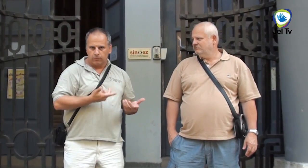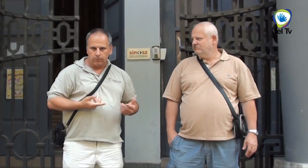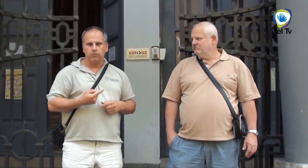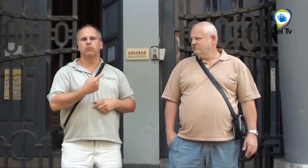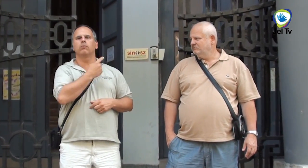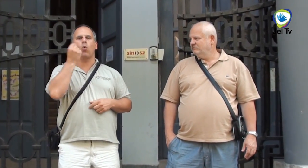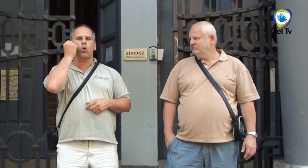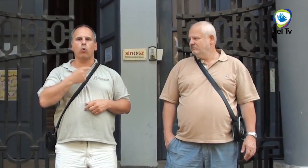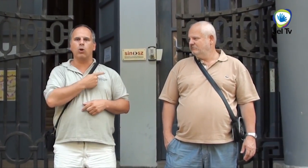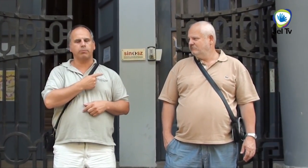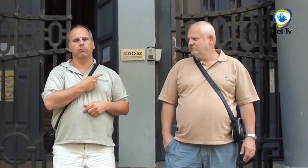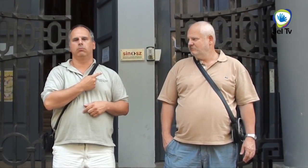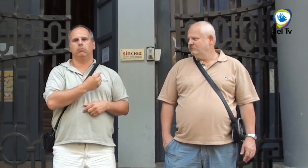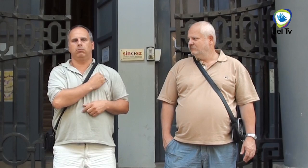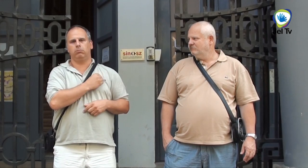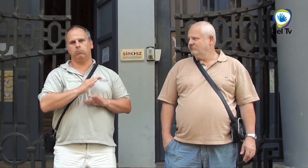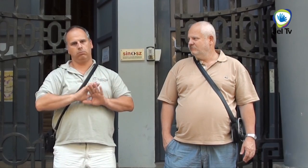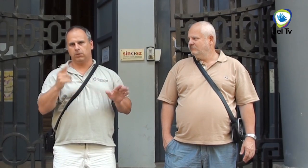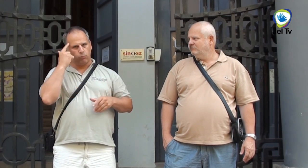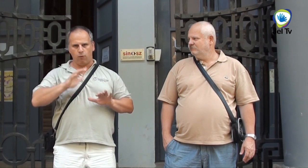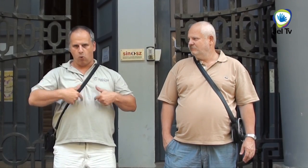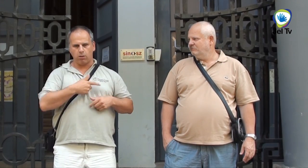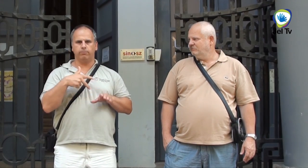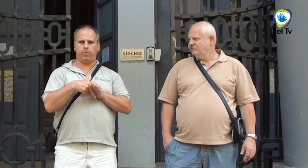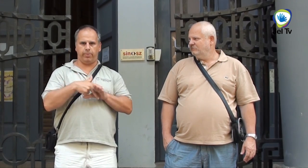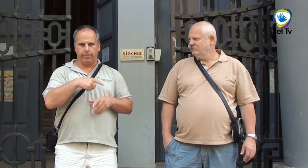Ormódi Róbert nem tud fogadni bennünket, a sok elfoglaltsága miatt.